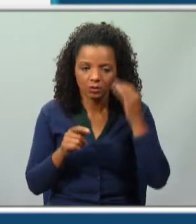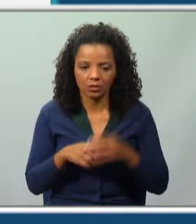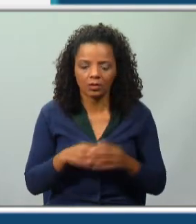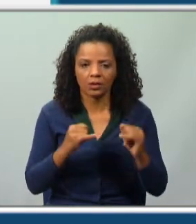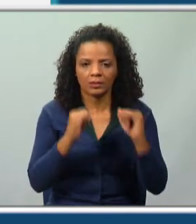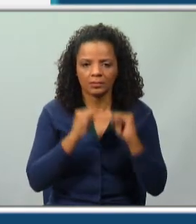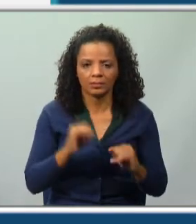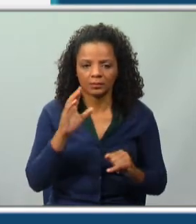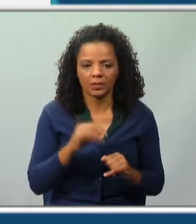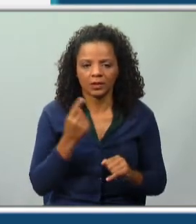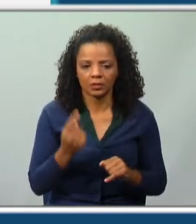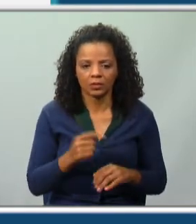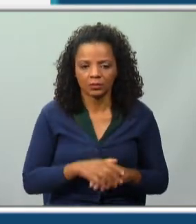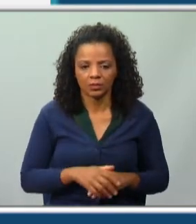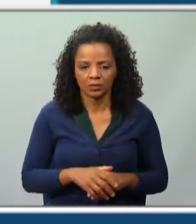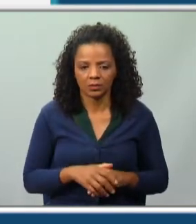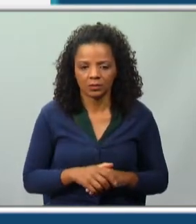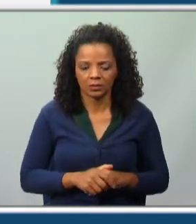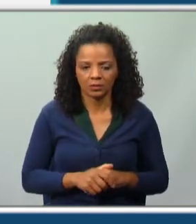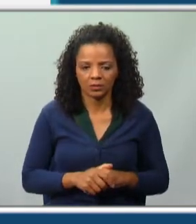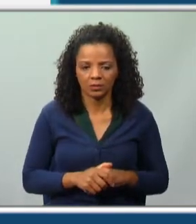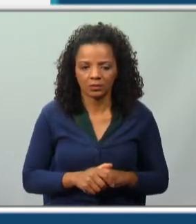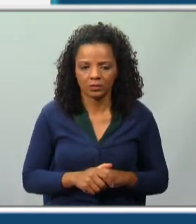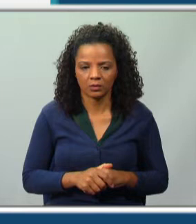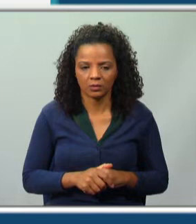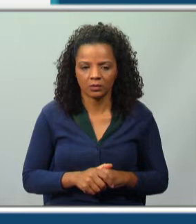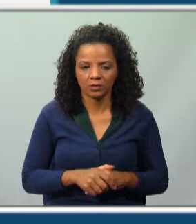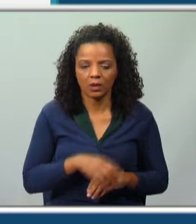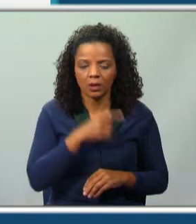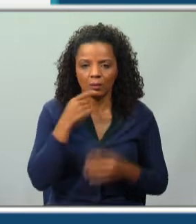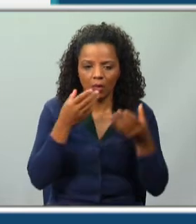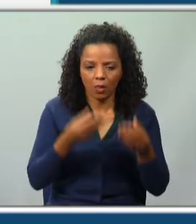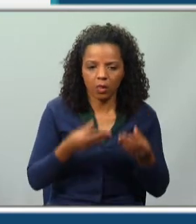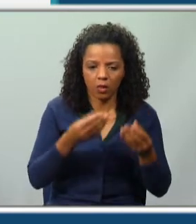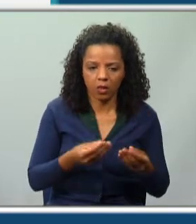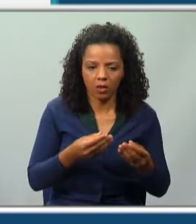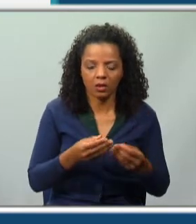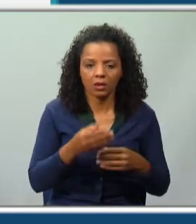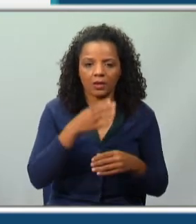agora mais uma o bolo fofo feito de farinha e ovos era 現在多了一個用麵粉和雞蛋做成的蓬鬆蛋糕是